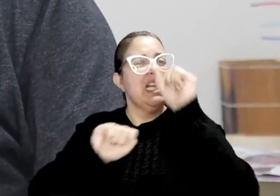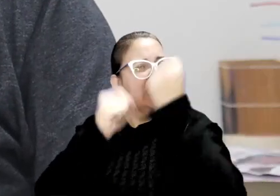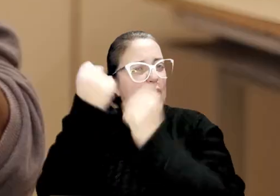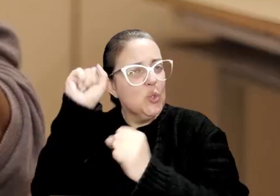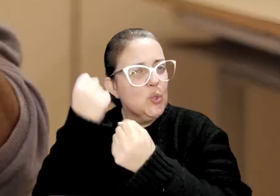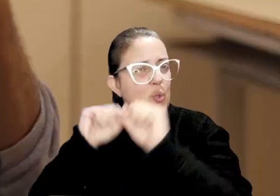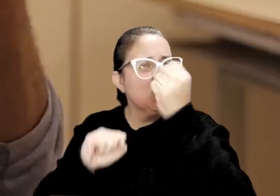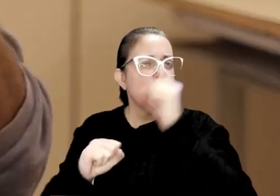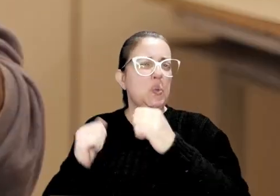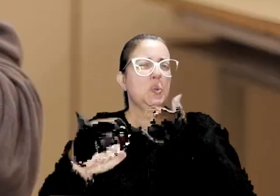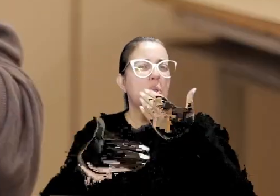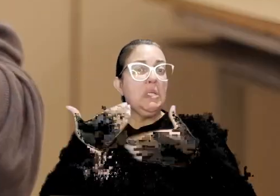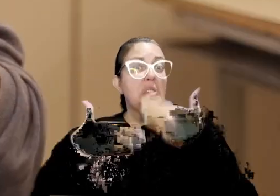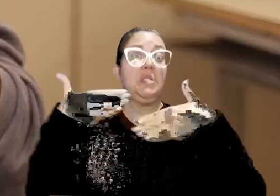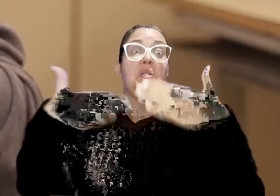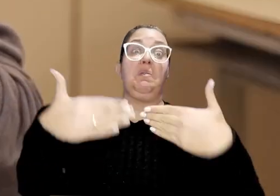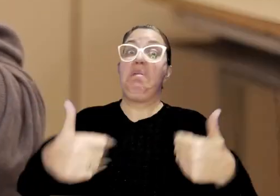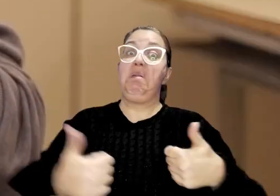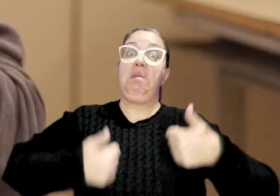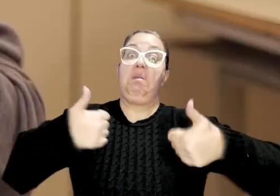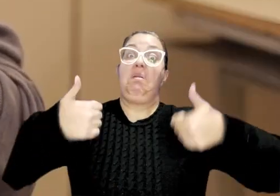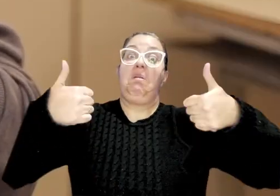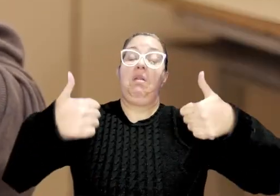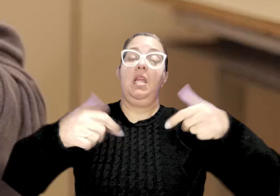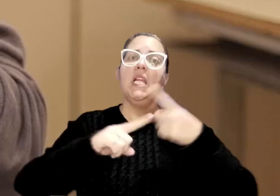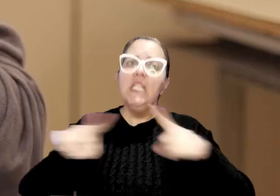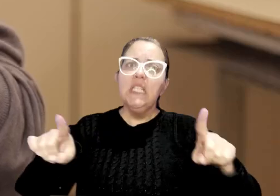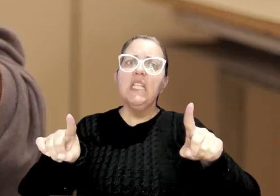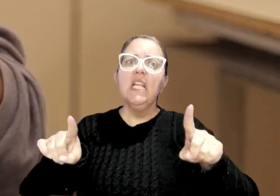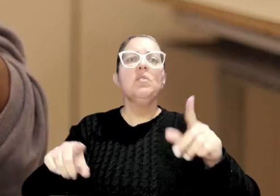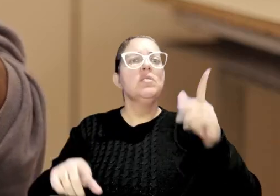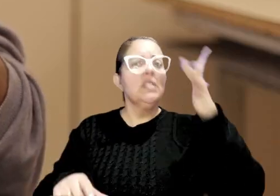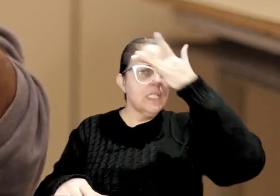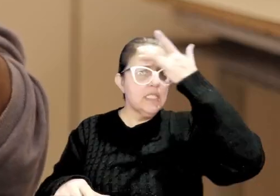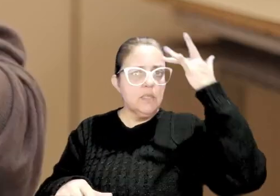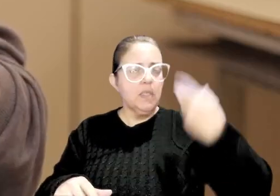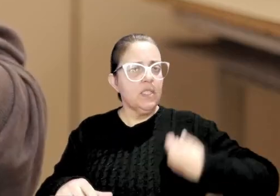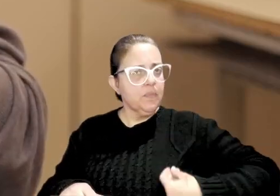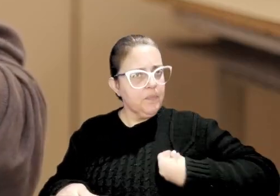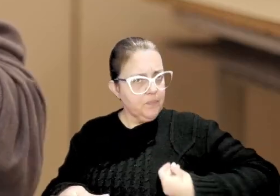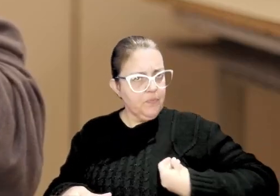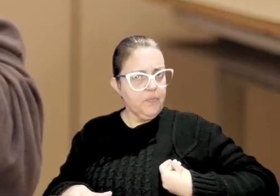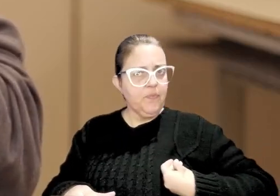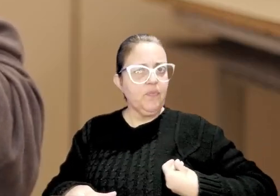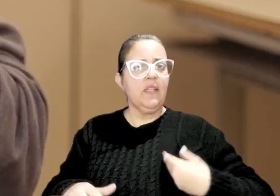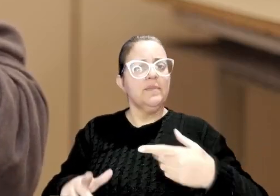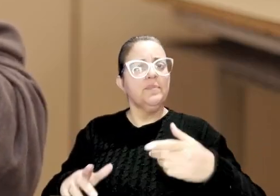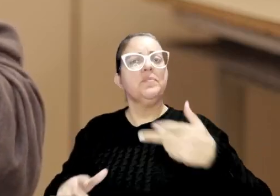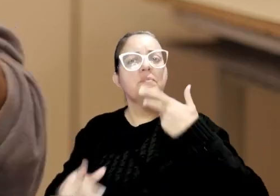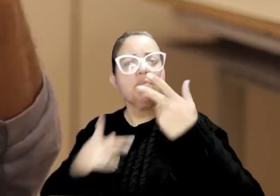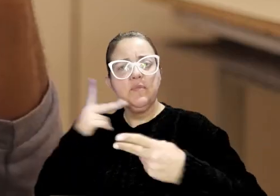a gente não ligava muito assim para ah ataque ambiental a gente às vezes às vezes você vê ah